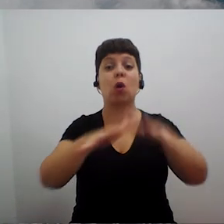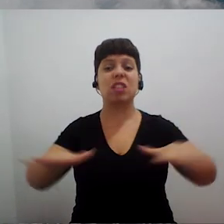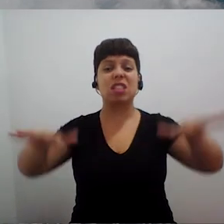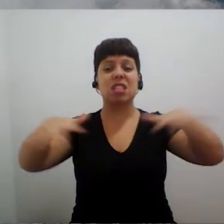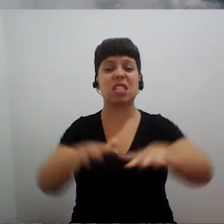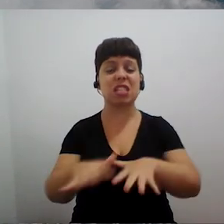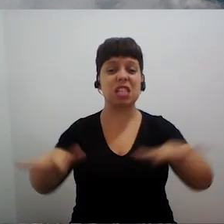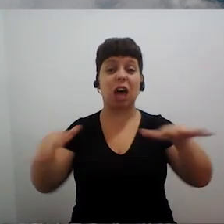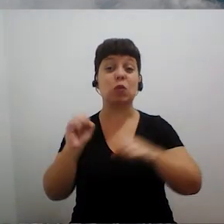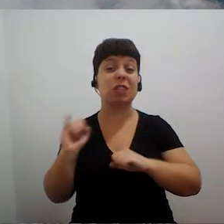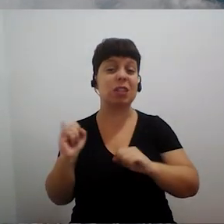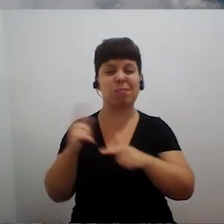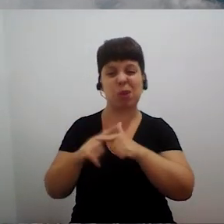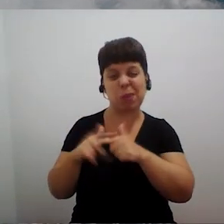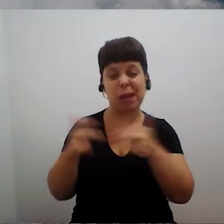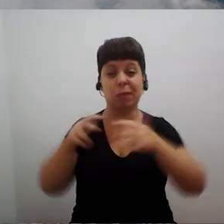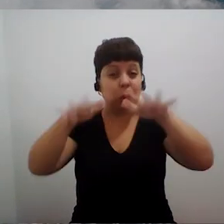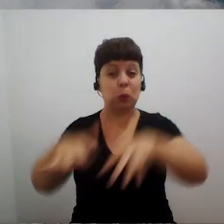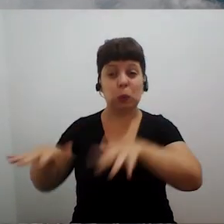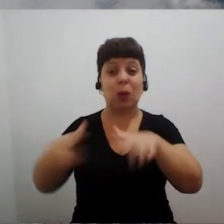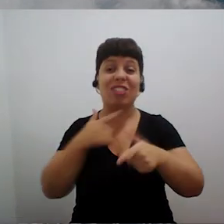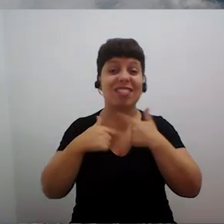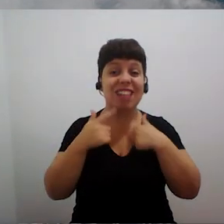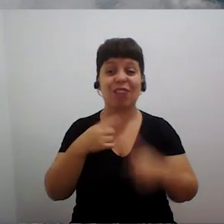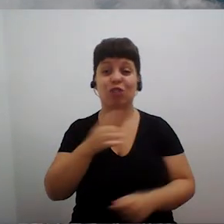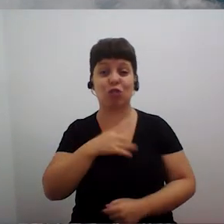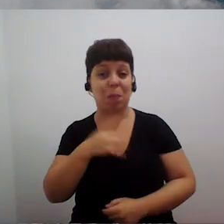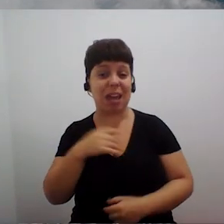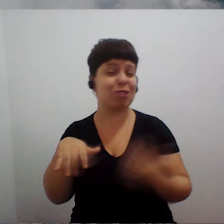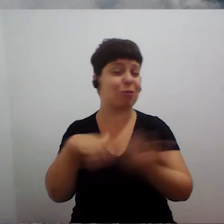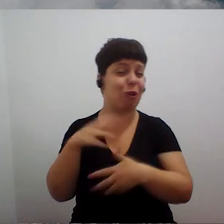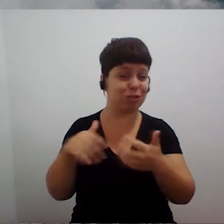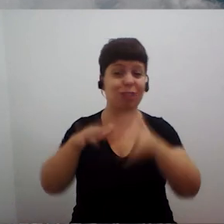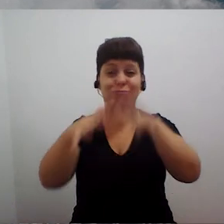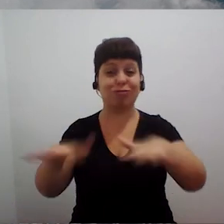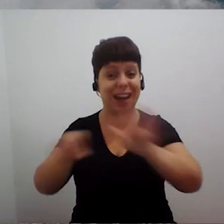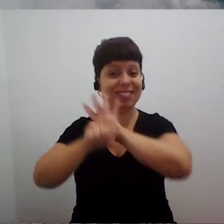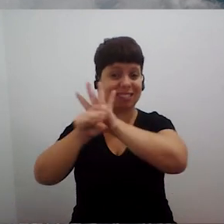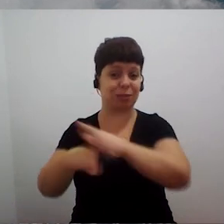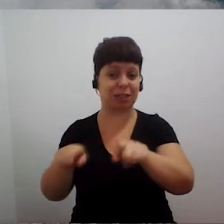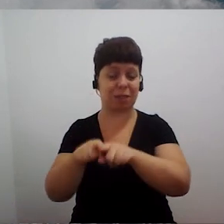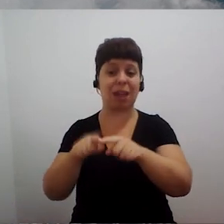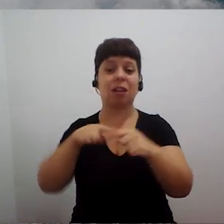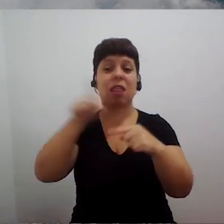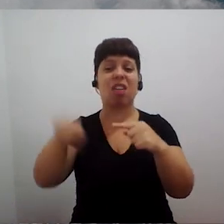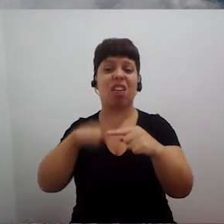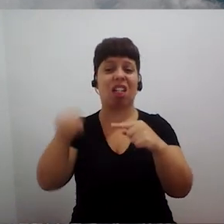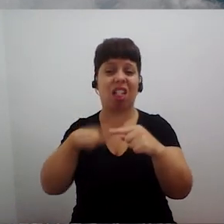agitadas da vida cheia de tormentos, desejos, medos, confusões, do ciclo vicioso chamado samsara com